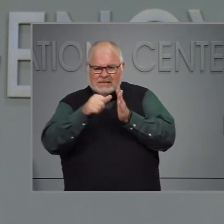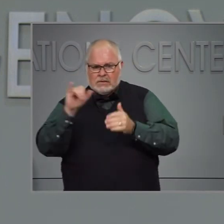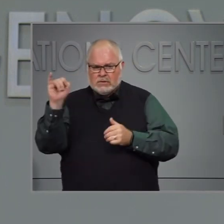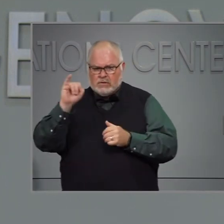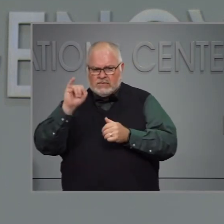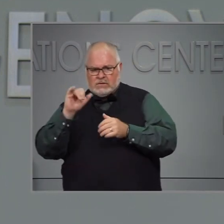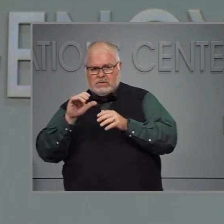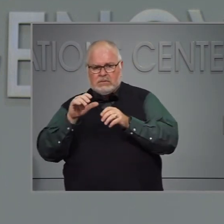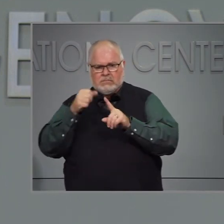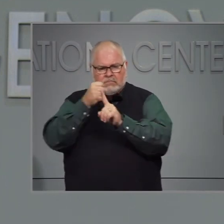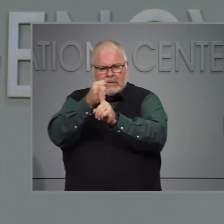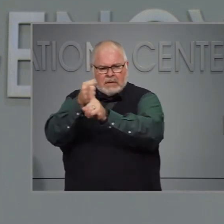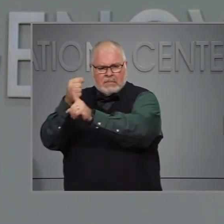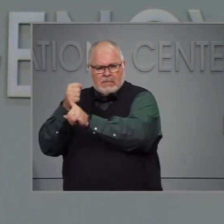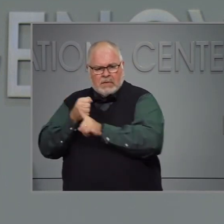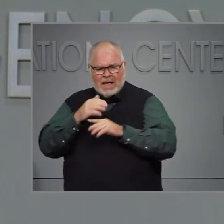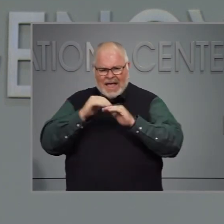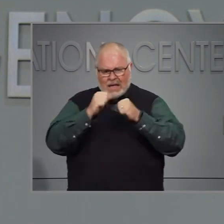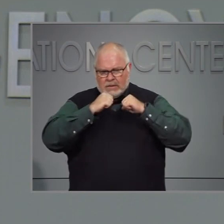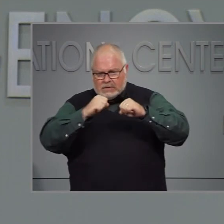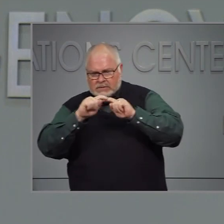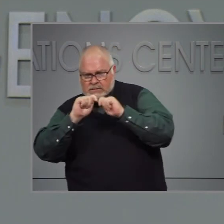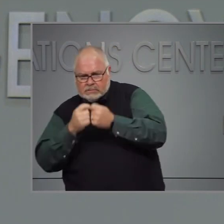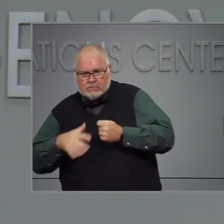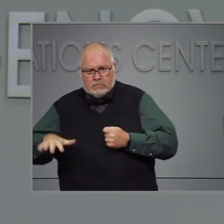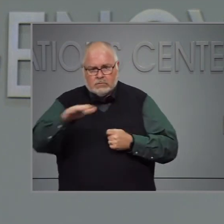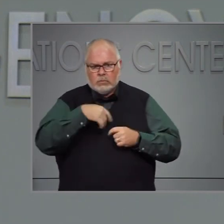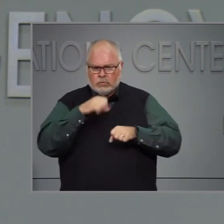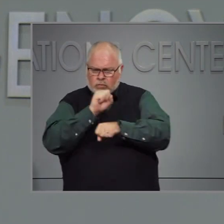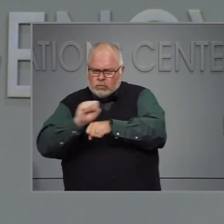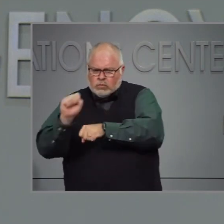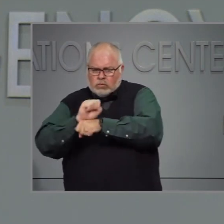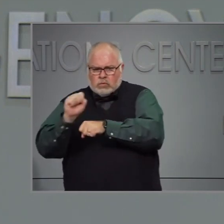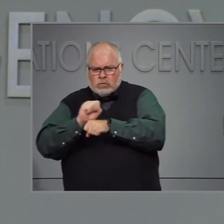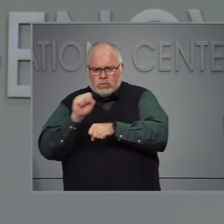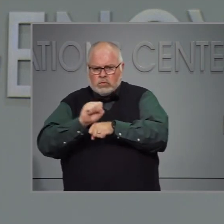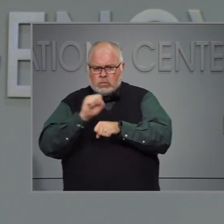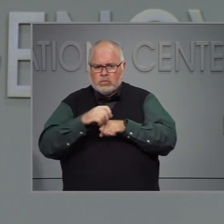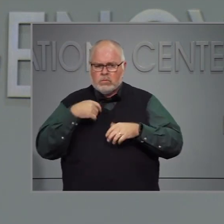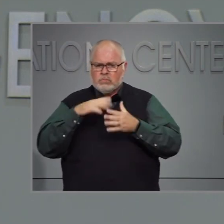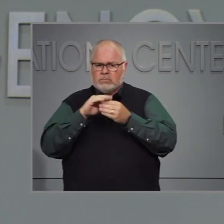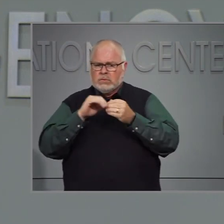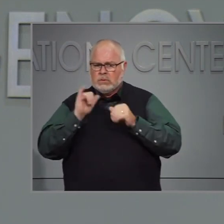y los asilos y el trabajo que hemos hecho en equipo ha sido bastante ardo como les